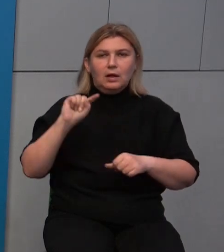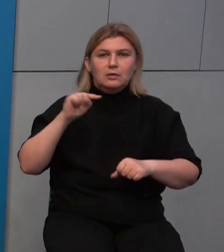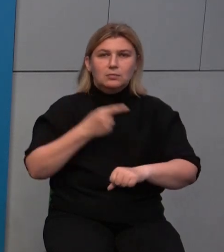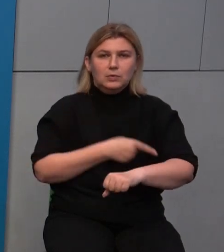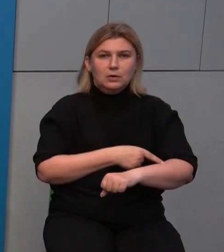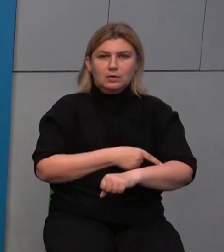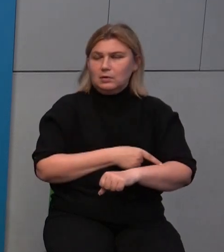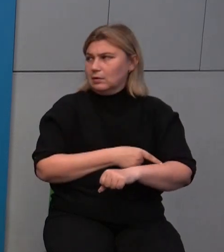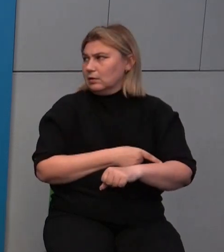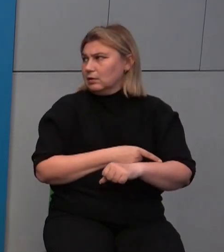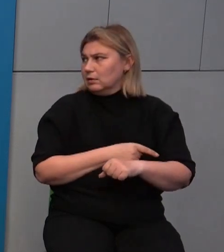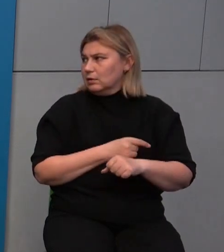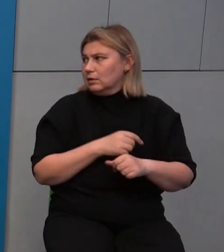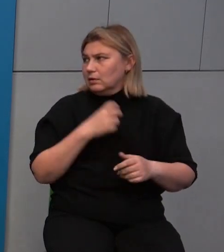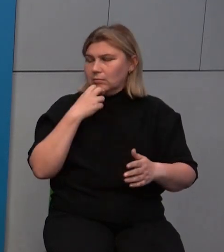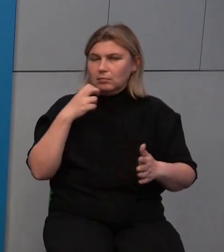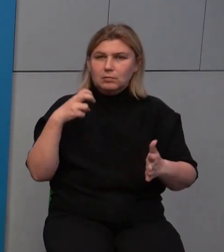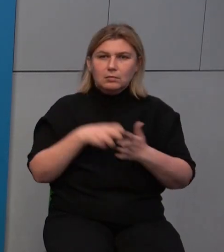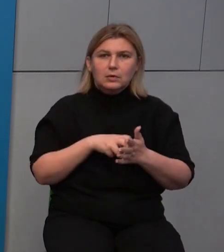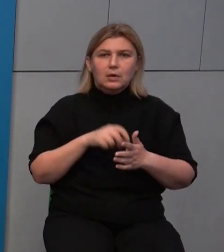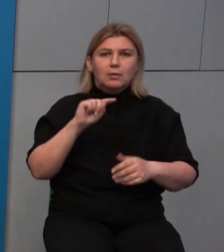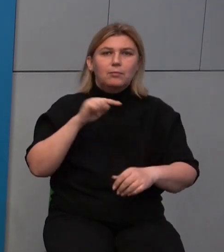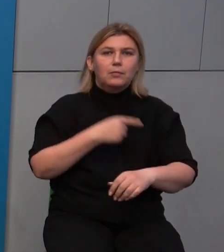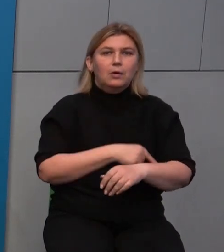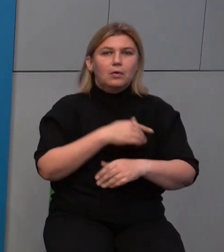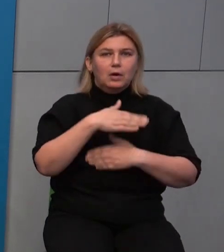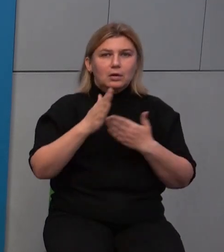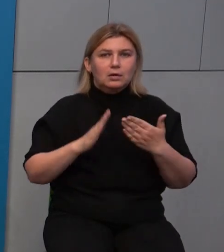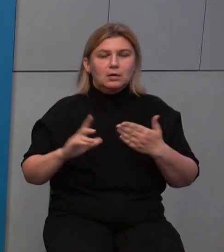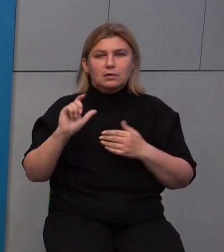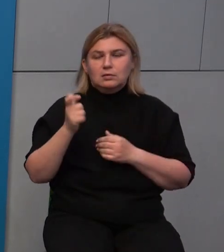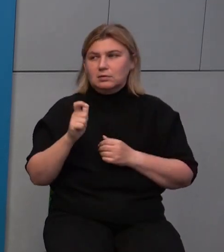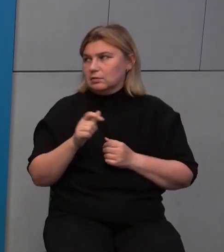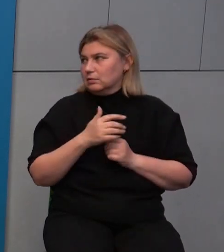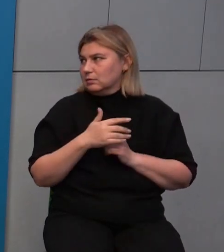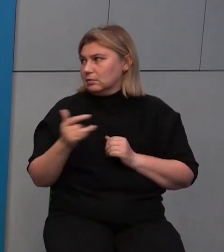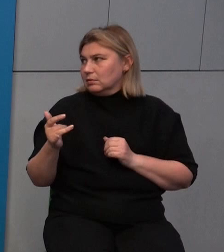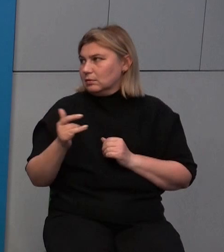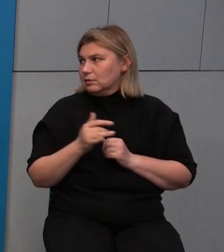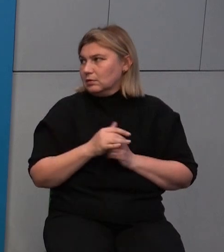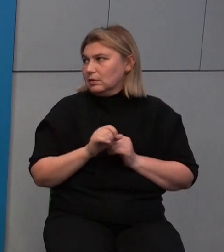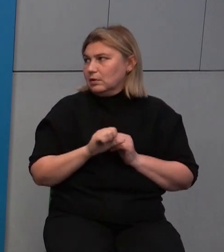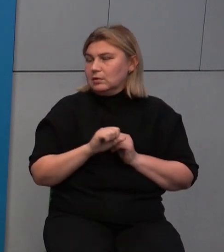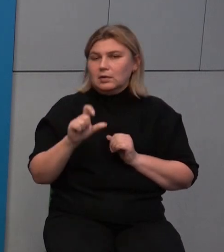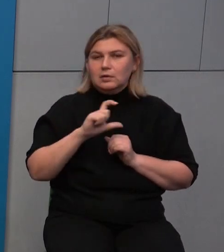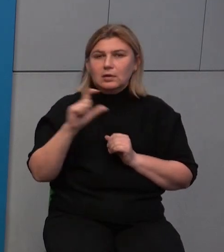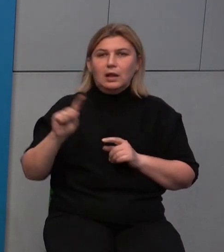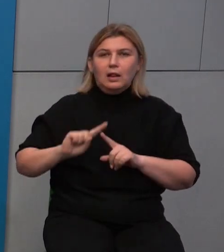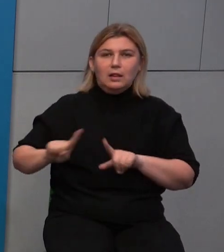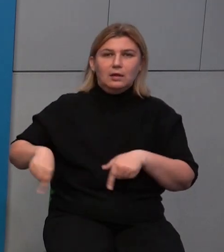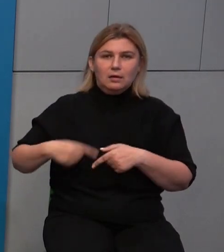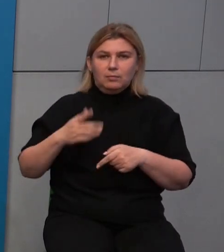taka wielka pieczątka, że to Prokuratura Krajowa, coś tam, coś tam i od tego czasu listonosz mówi mi dzień dobry.